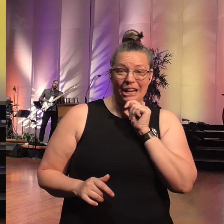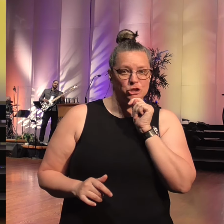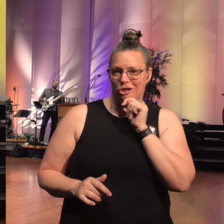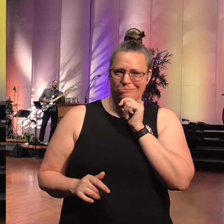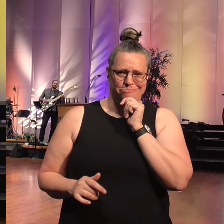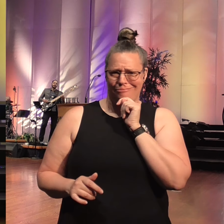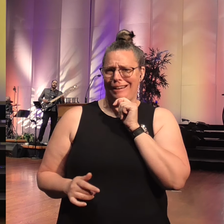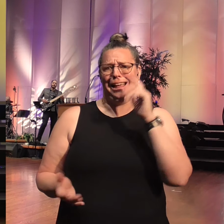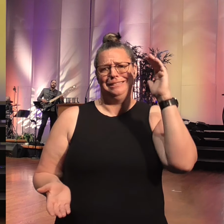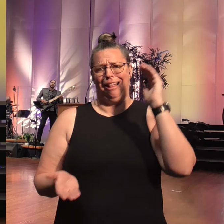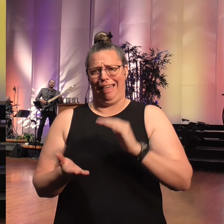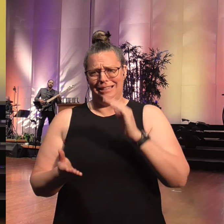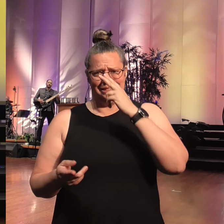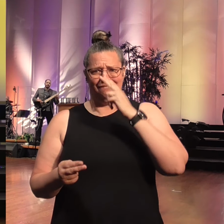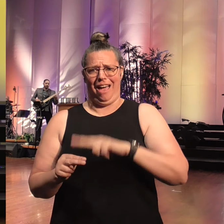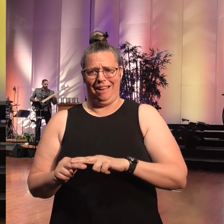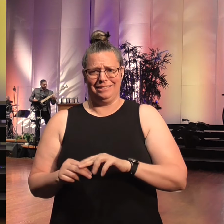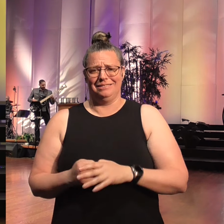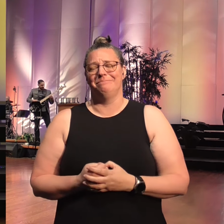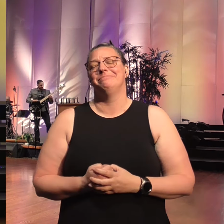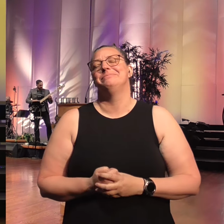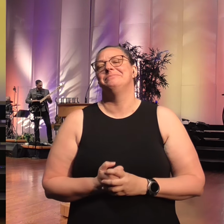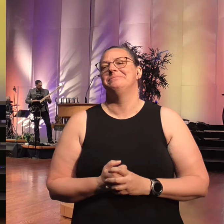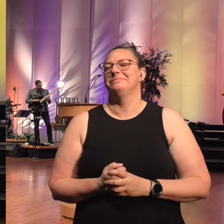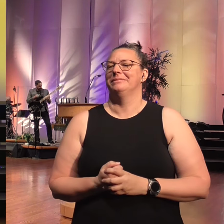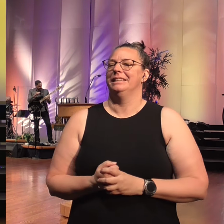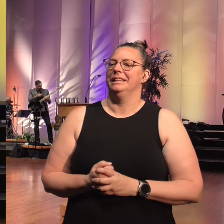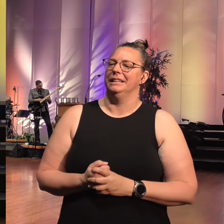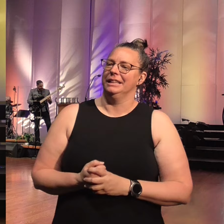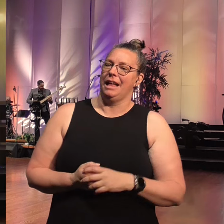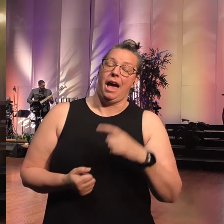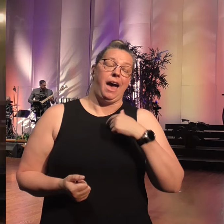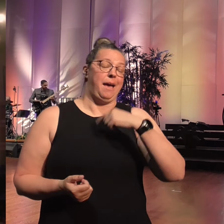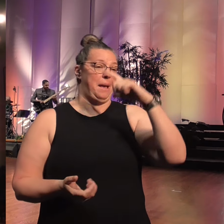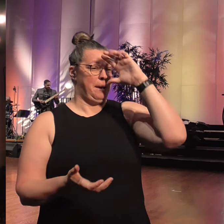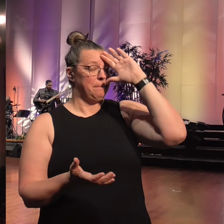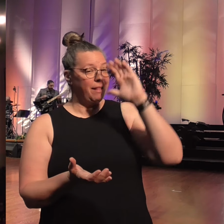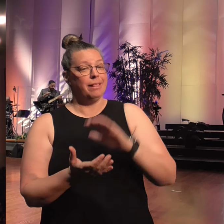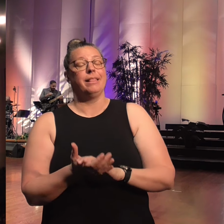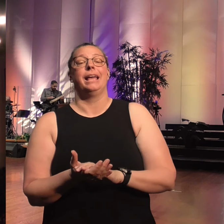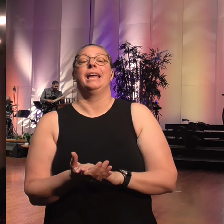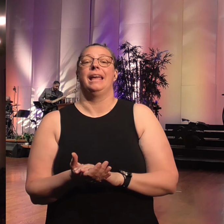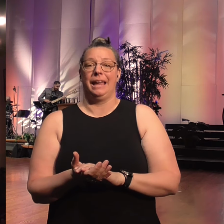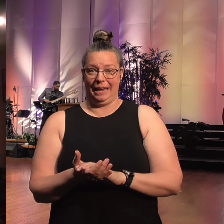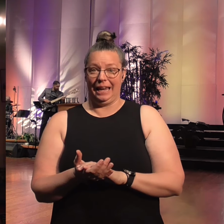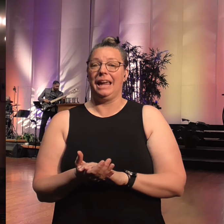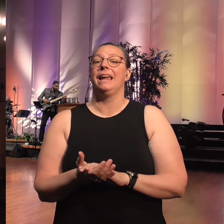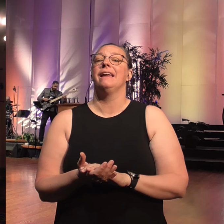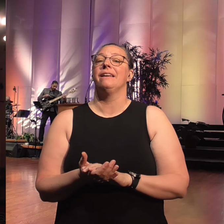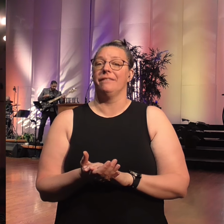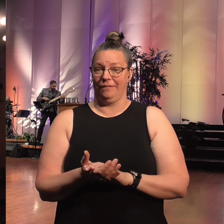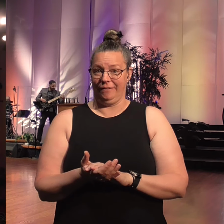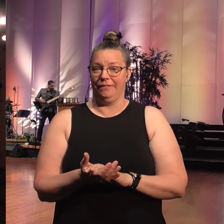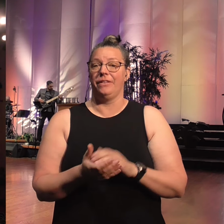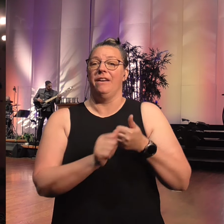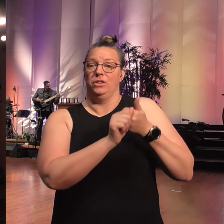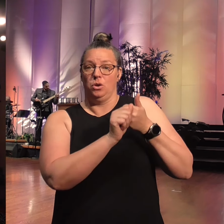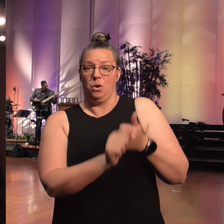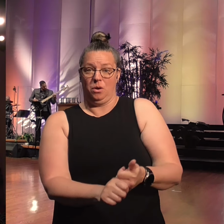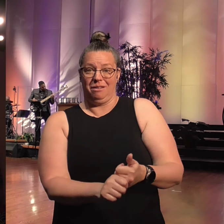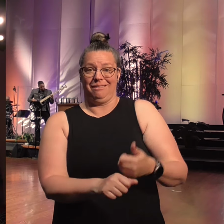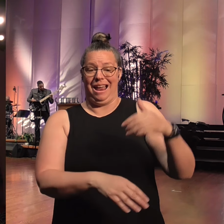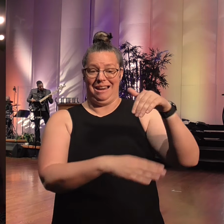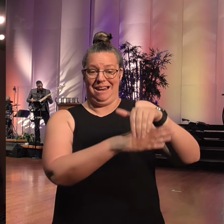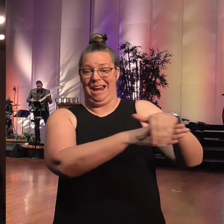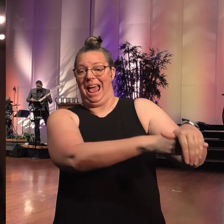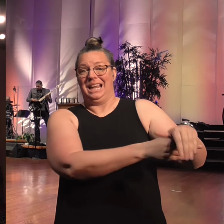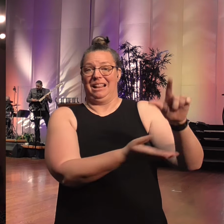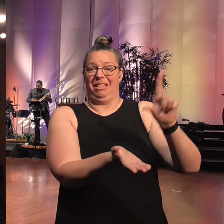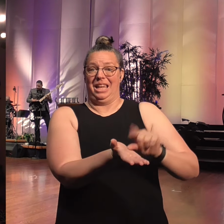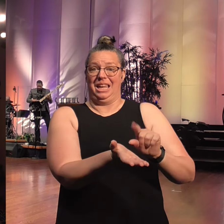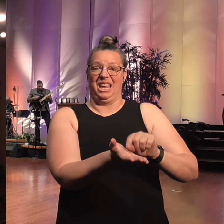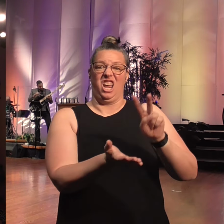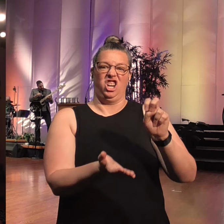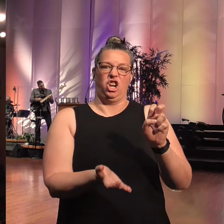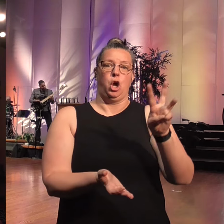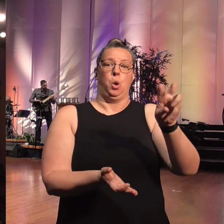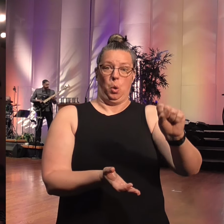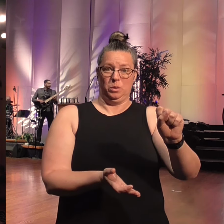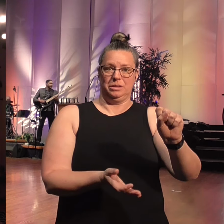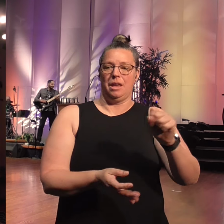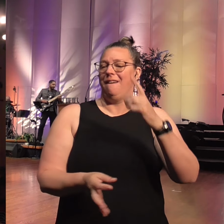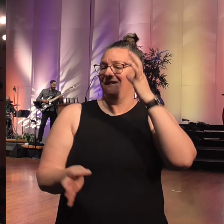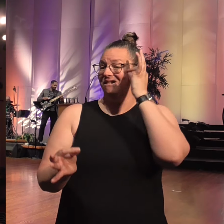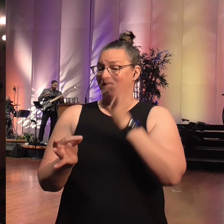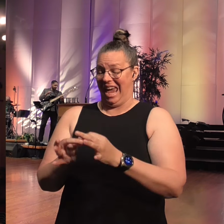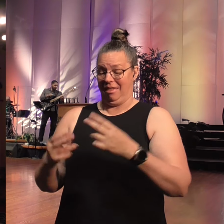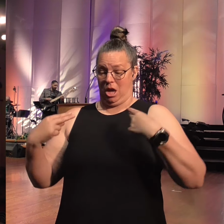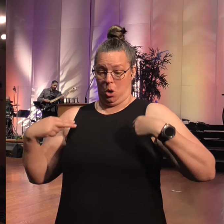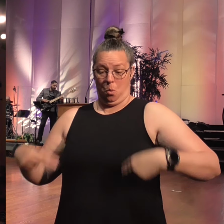mucho menos divertida Creo que si solo sigues las noticias de la noche, tu fe en toda la humanidad sería